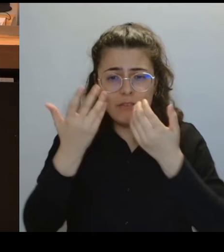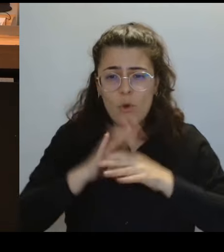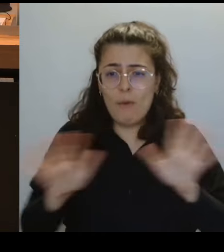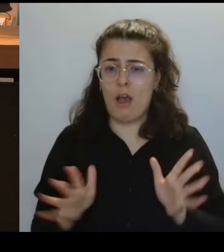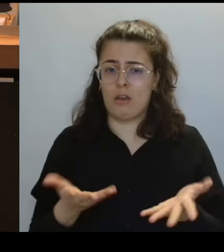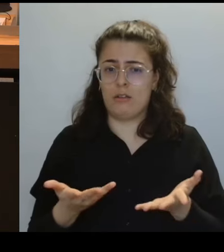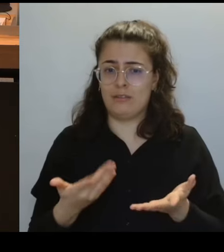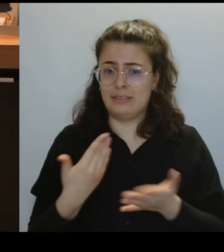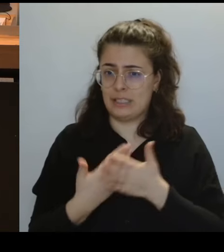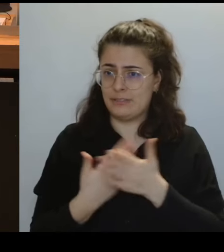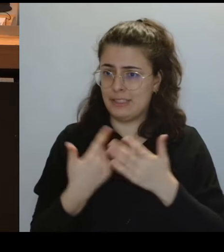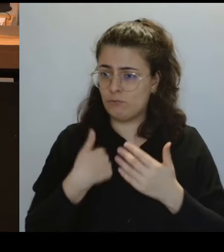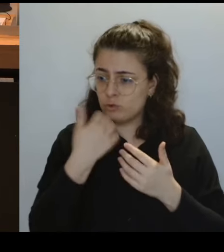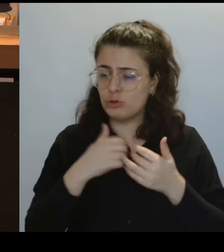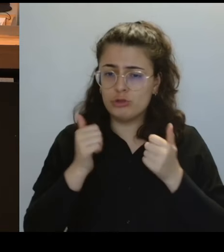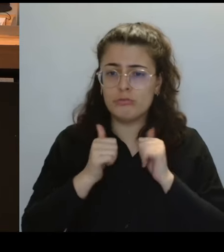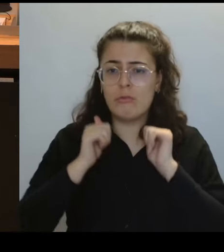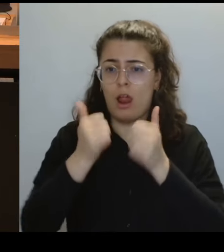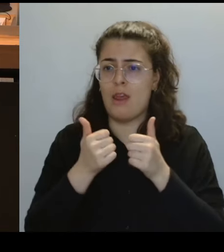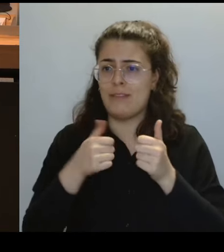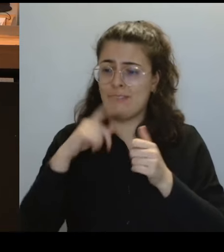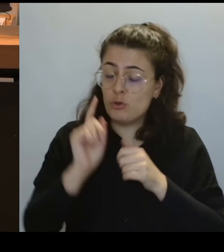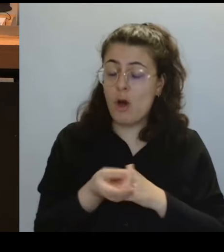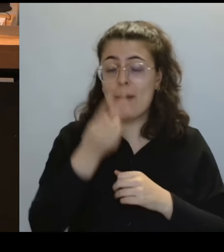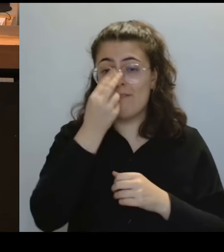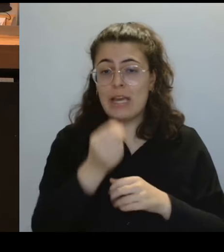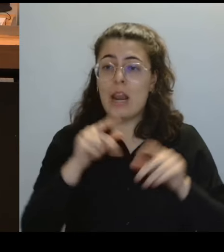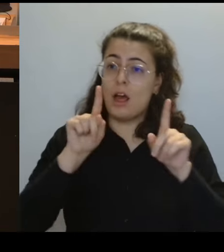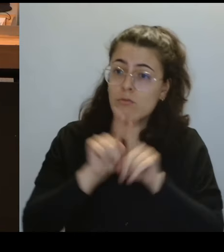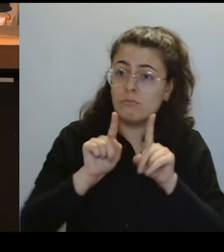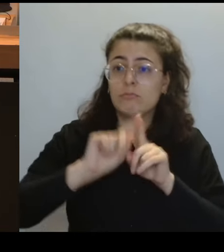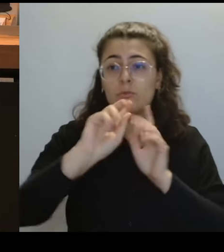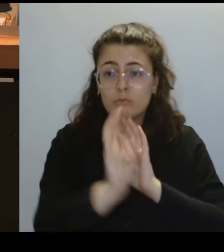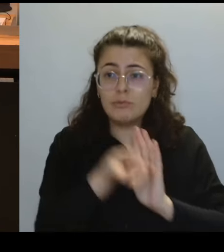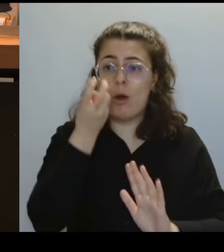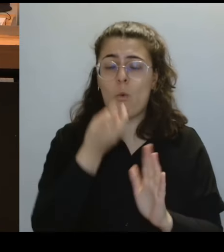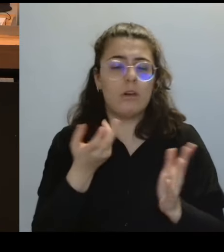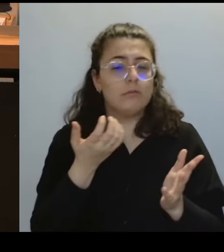den gleichen Fehler jetzt machen. Darum unser Antrag. Keine